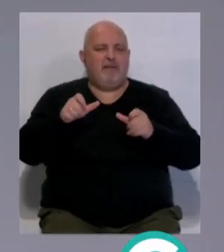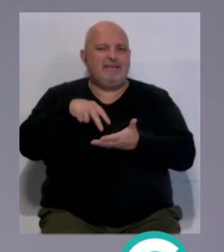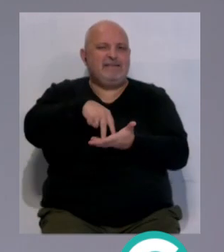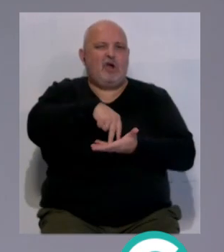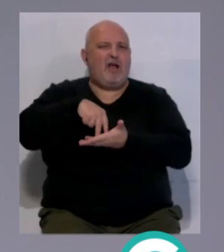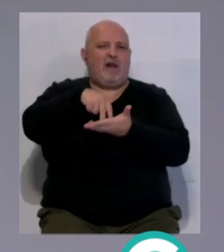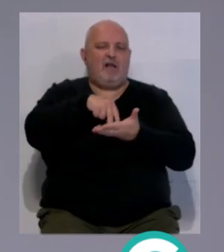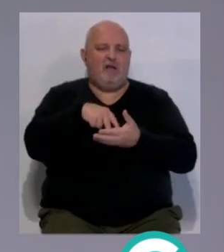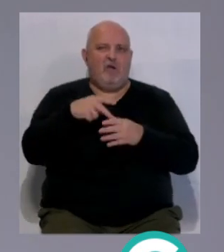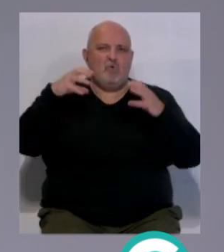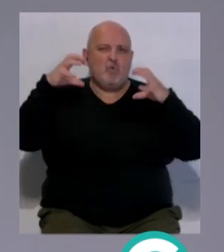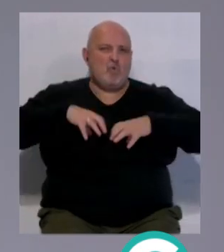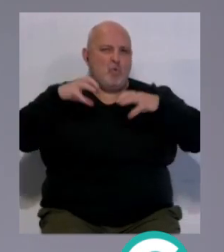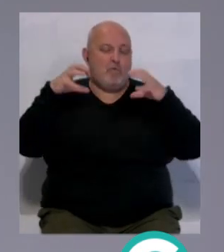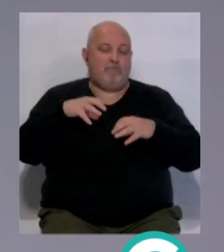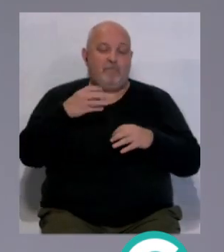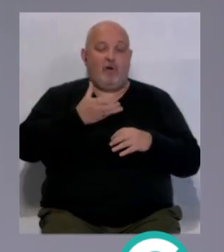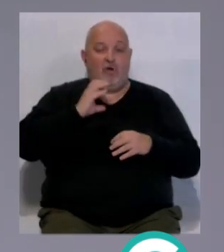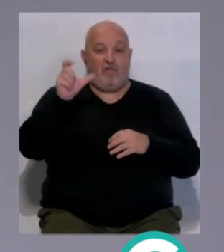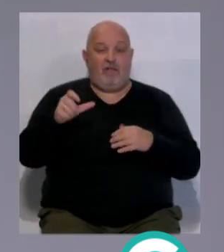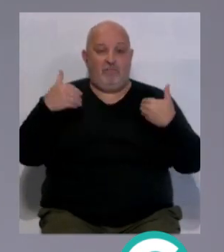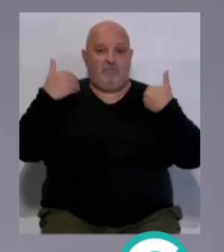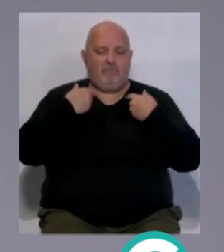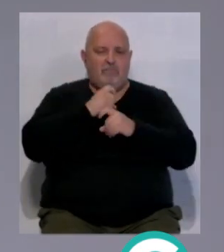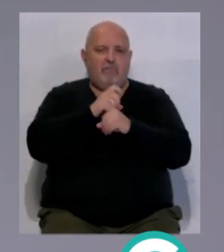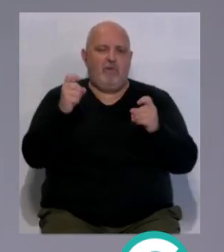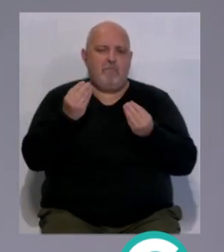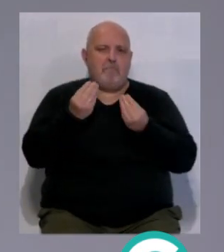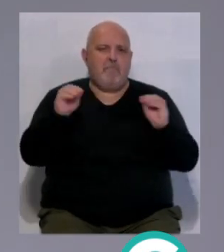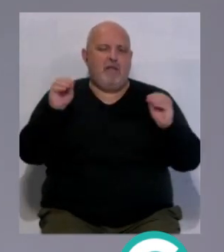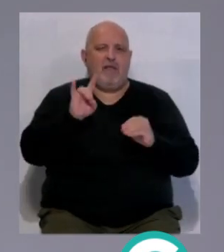ante las Fuertes lluvias el concejal del ramo pal lotero anuncia un refuerzo de 15 plazas